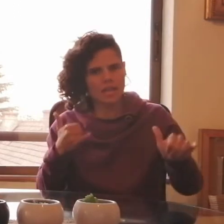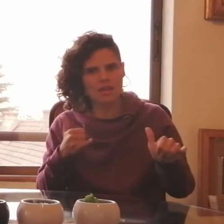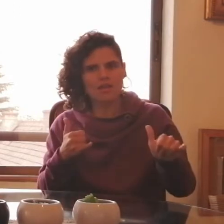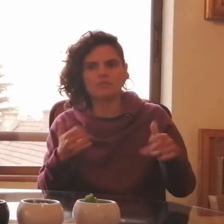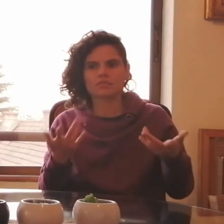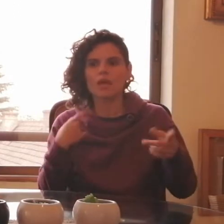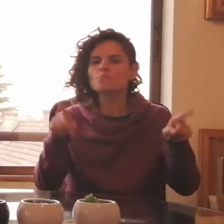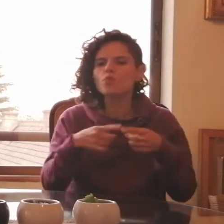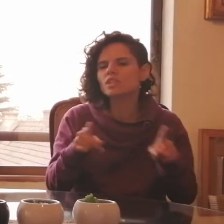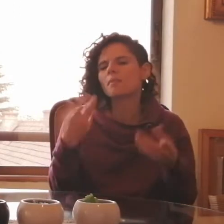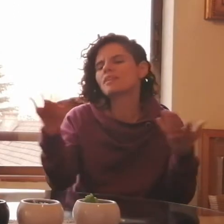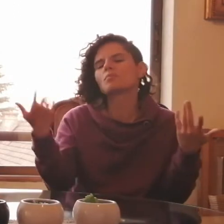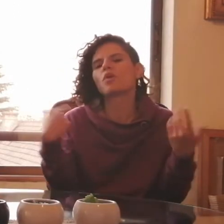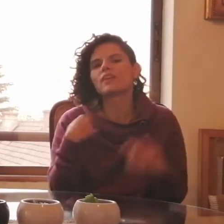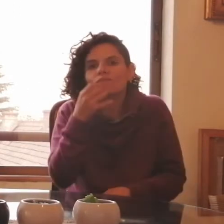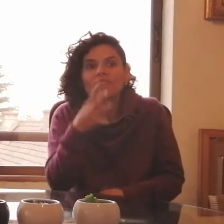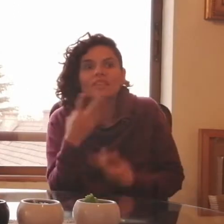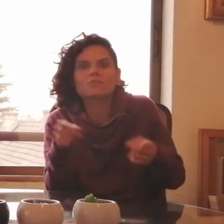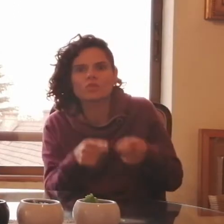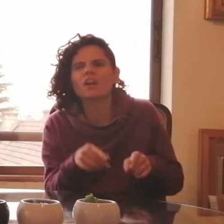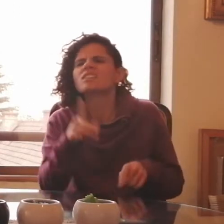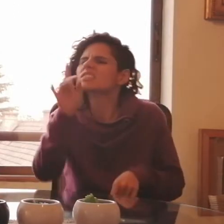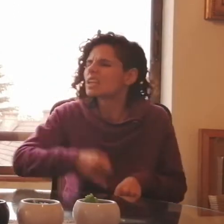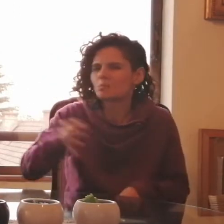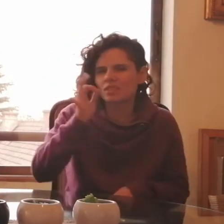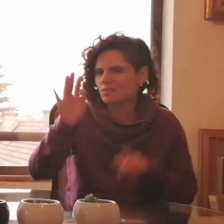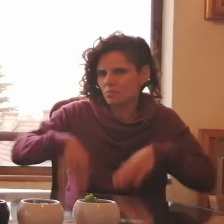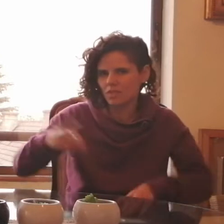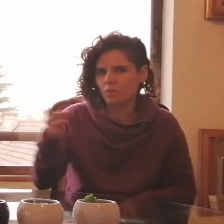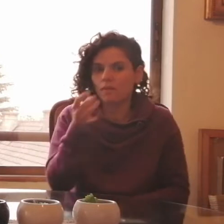como un hobby, que era un clásico de la época - Claro a cuantos no le ha pasado